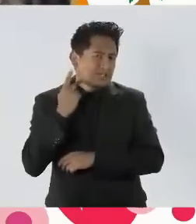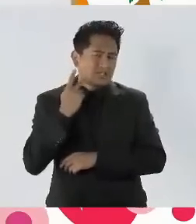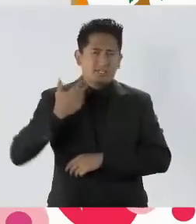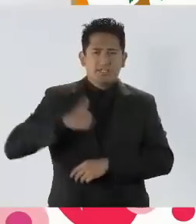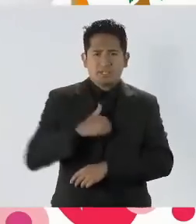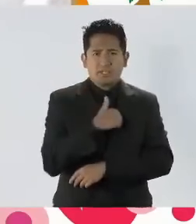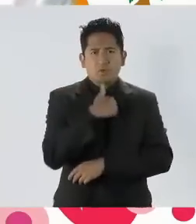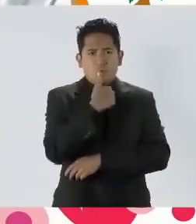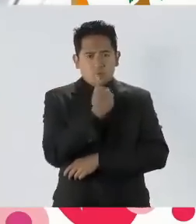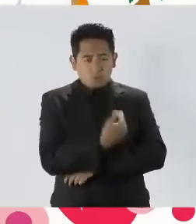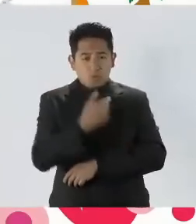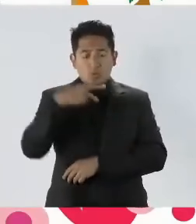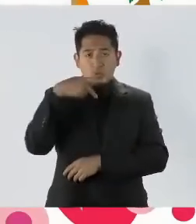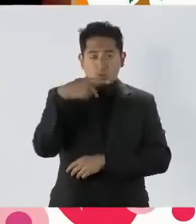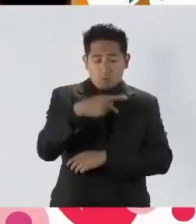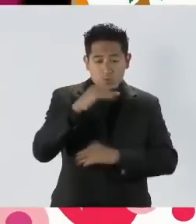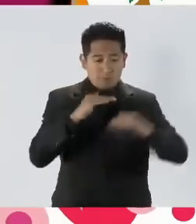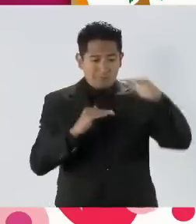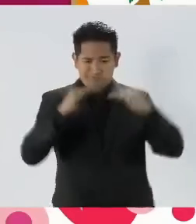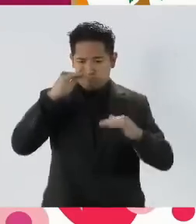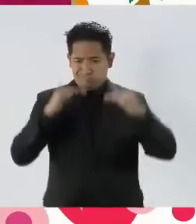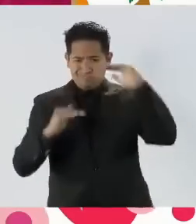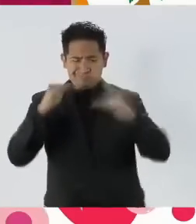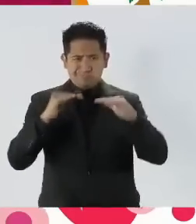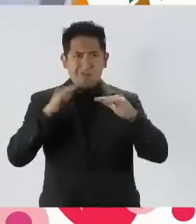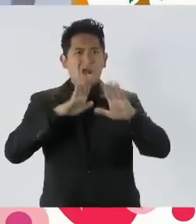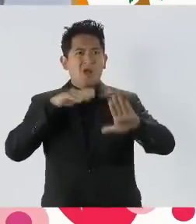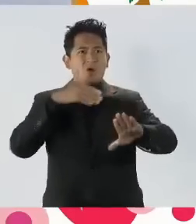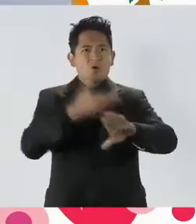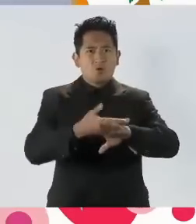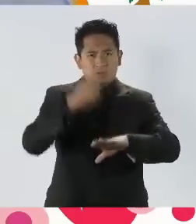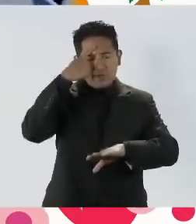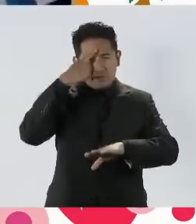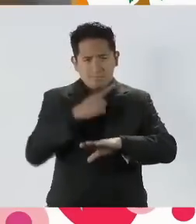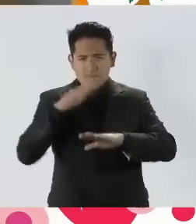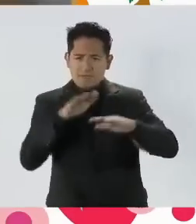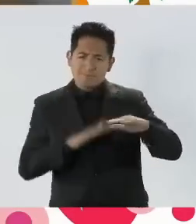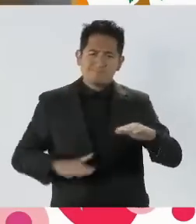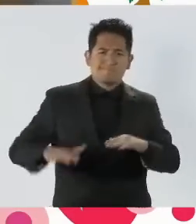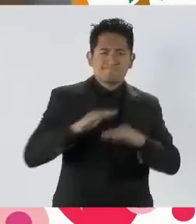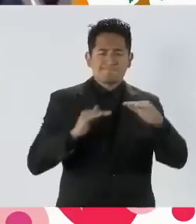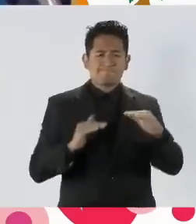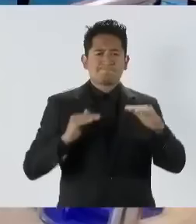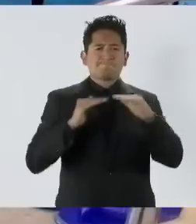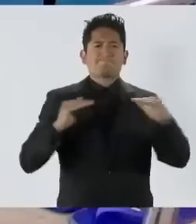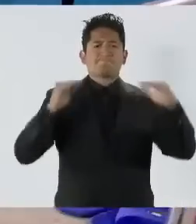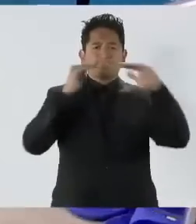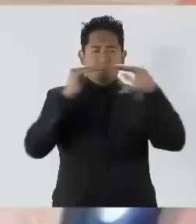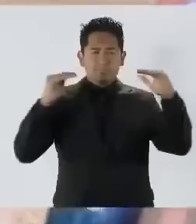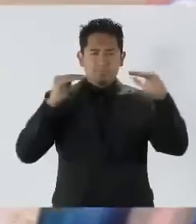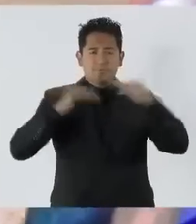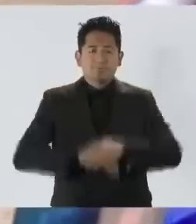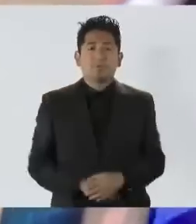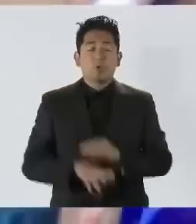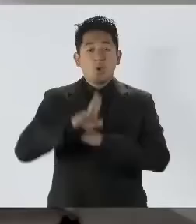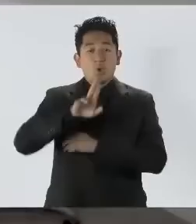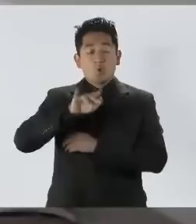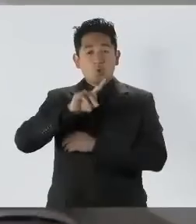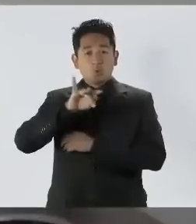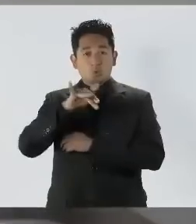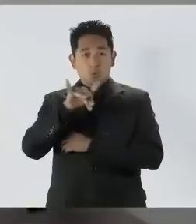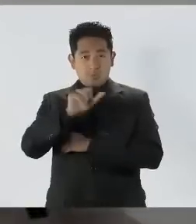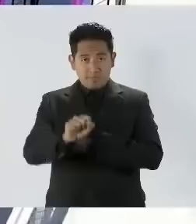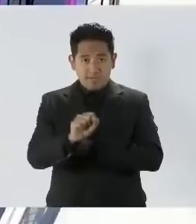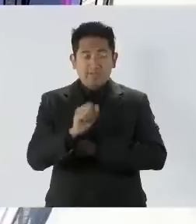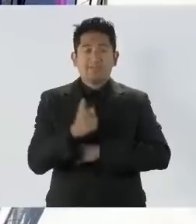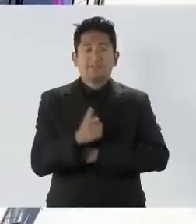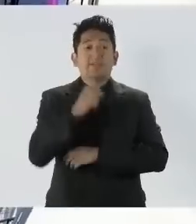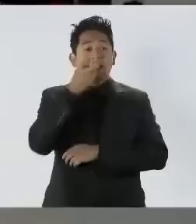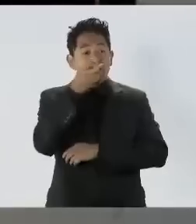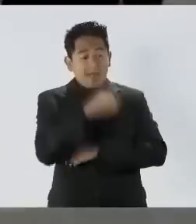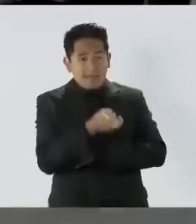desigualdades sociales territoriales poblacionales y de género las las utopías recuperan lo mejor del